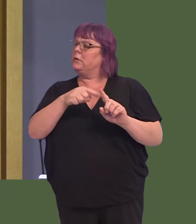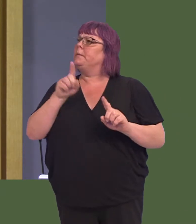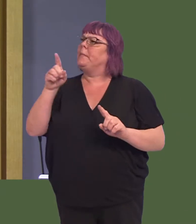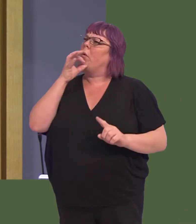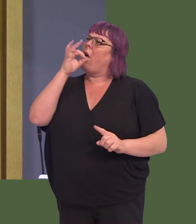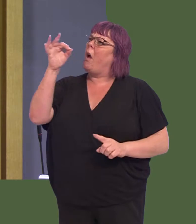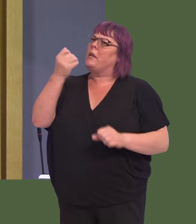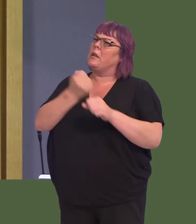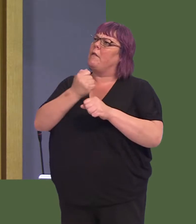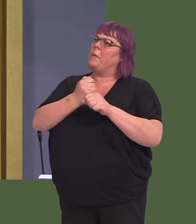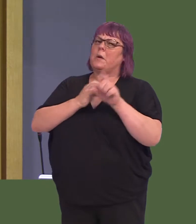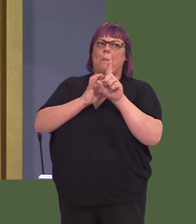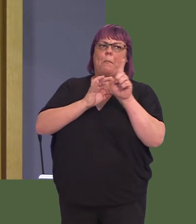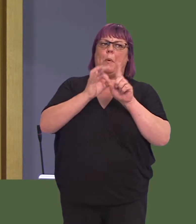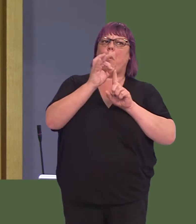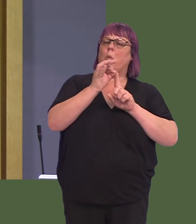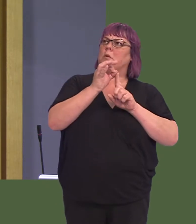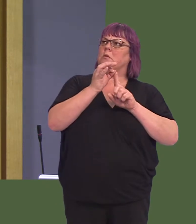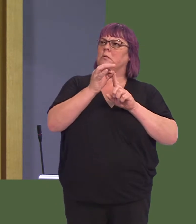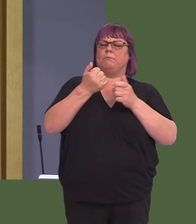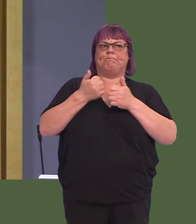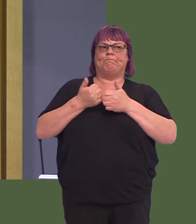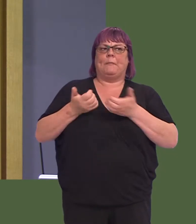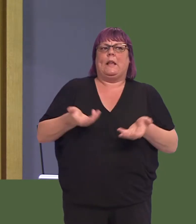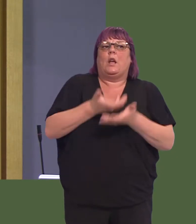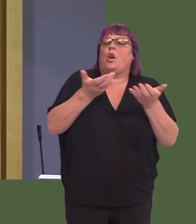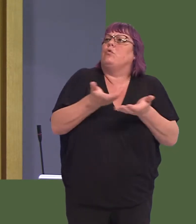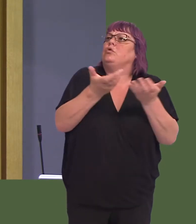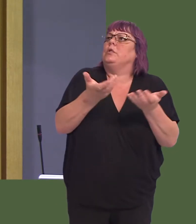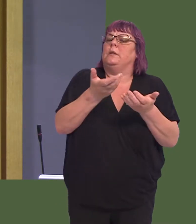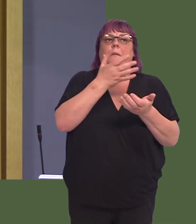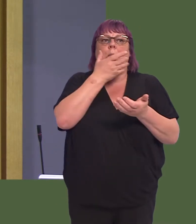wneud o ran hybu neu ennyn aelodau o staff y gwasanaeth sifil, er enghraifft, i gynilo